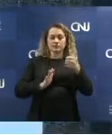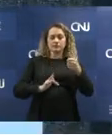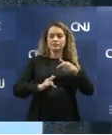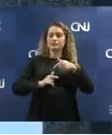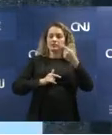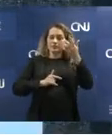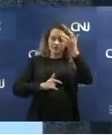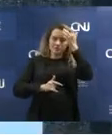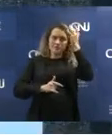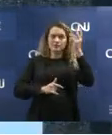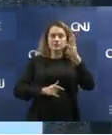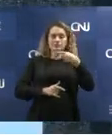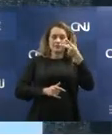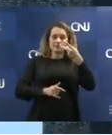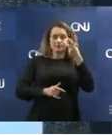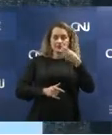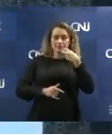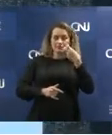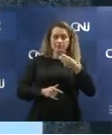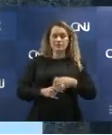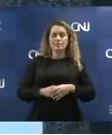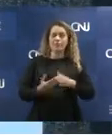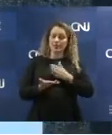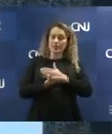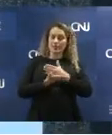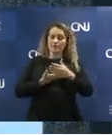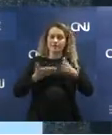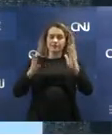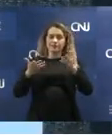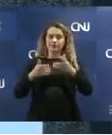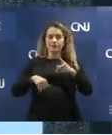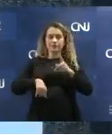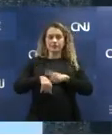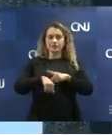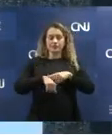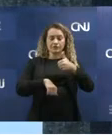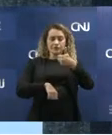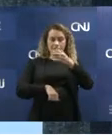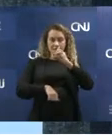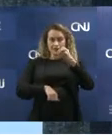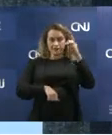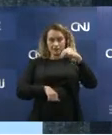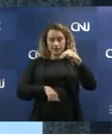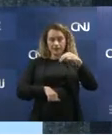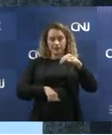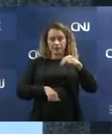Então eu gosto da palavra pelo tempo regimental de dez minutos. O Dr. Paulo Martins